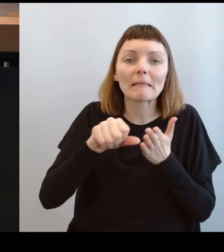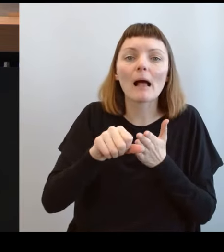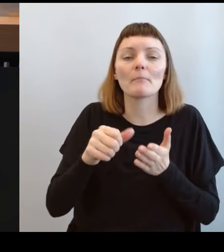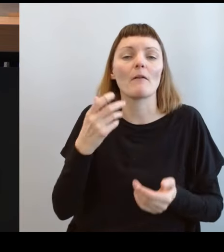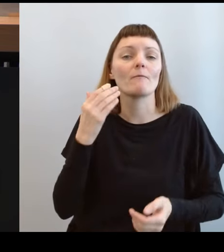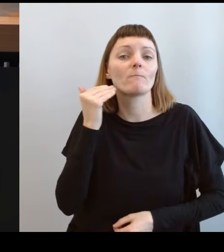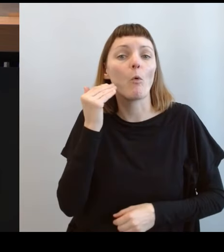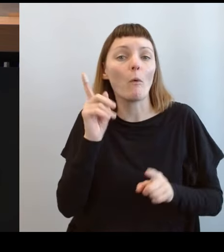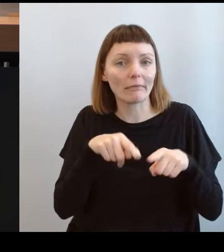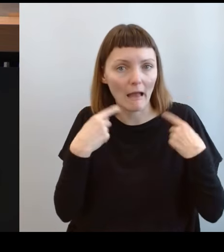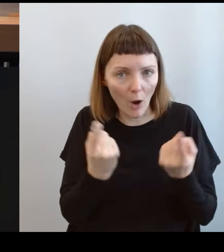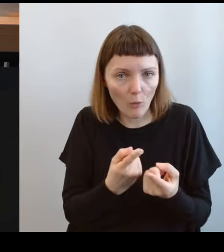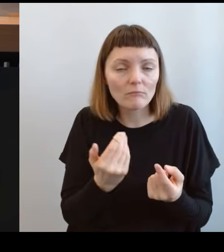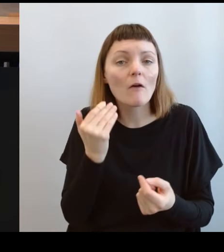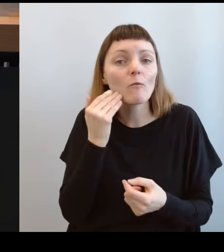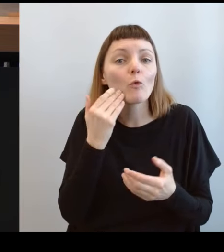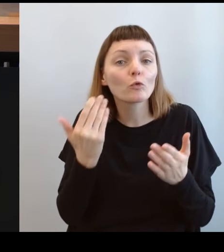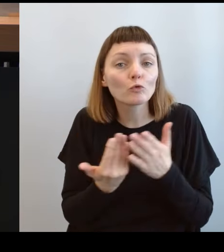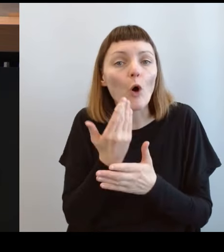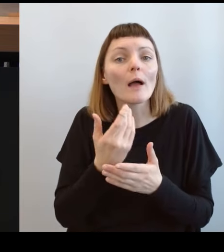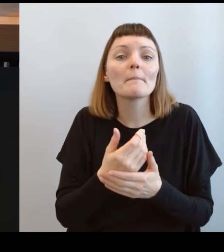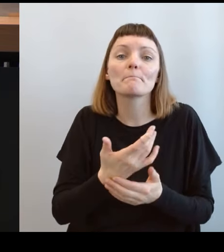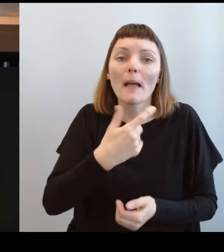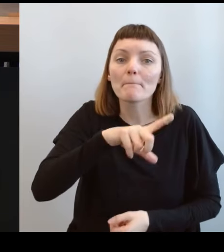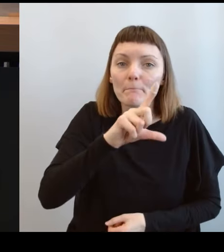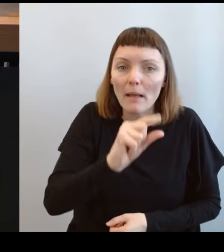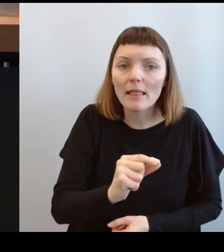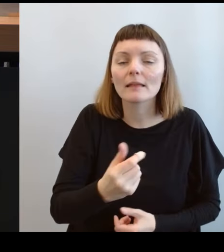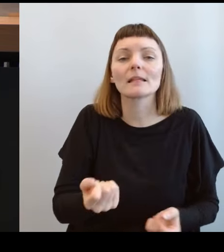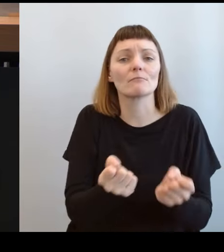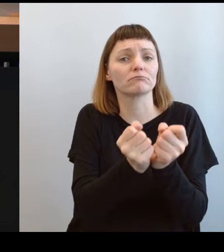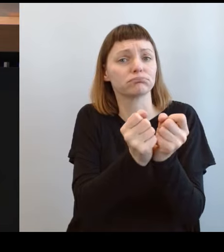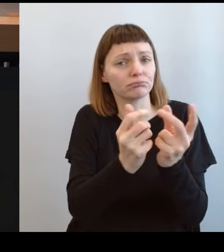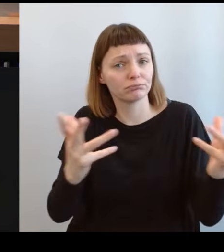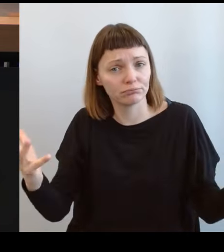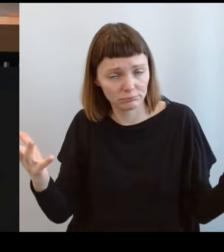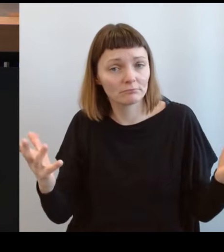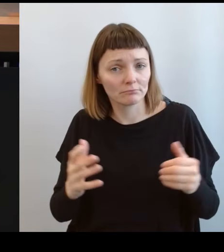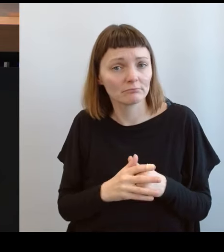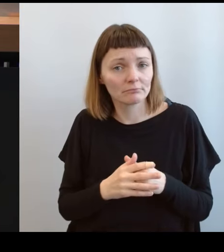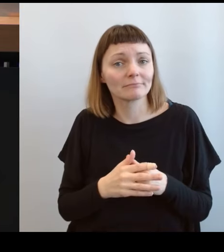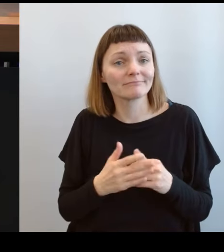in einem breiten Bereich. Und ja, genau das wollen wir. Und ich bin überrascht, dass Sie das